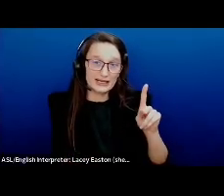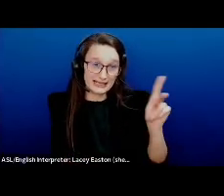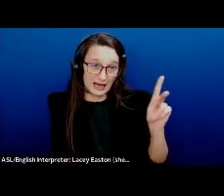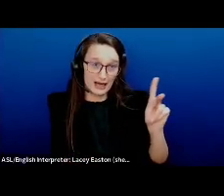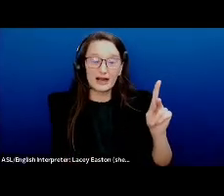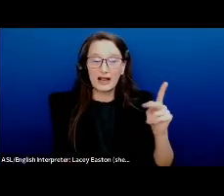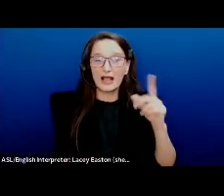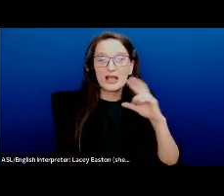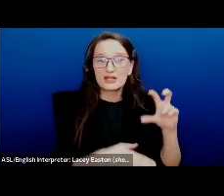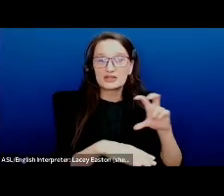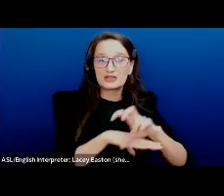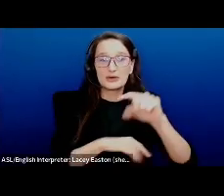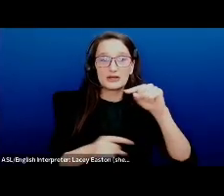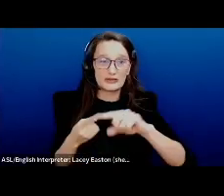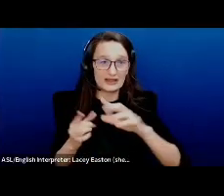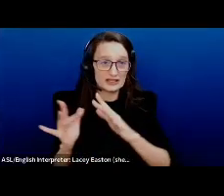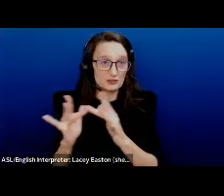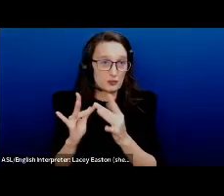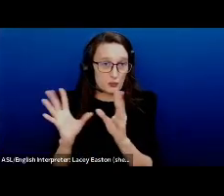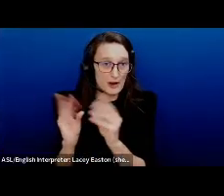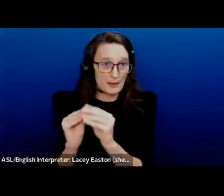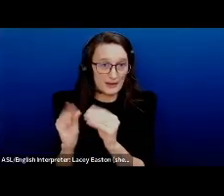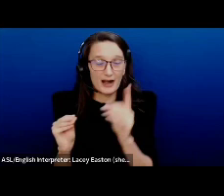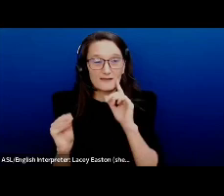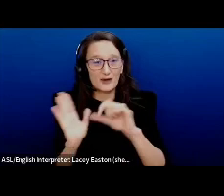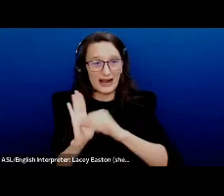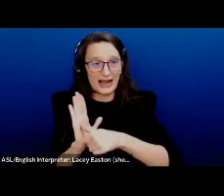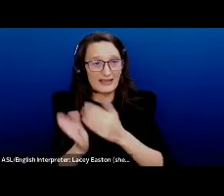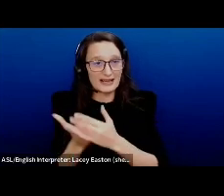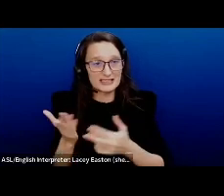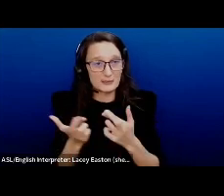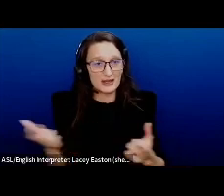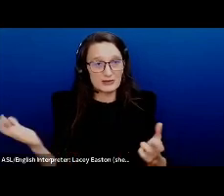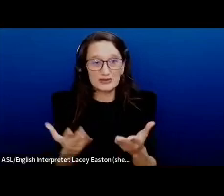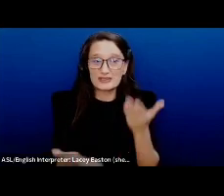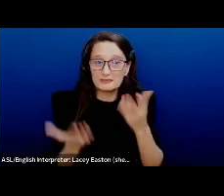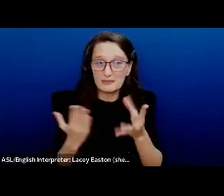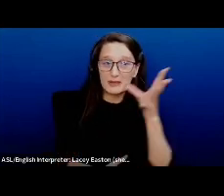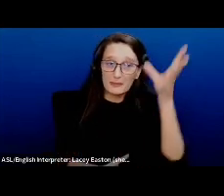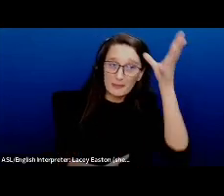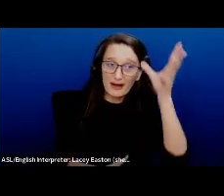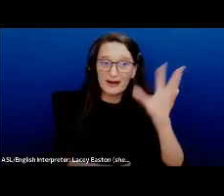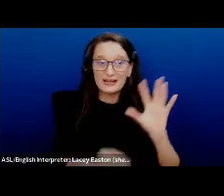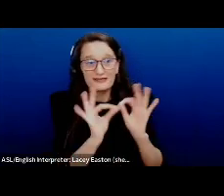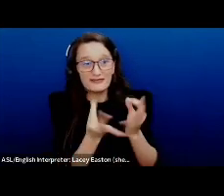recursos que pueden ser de interés para padres, familias y educadores. El Centro Nacional